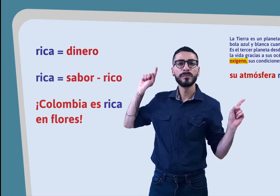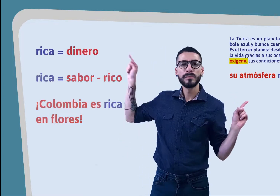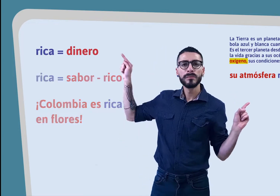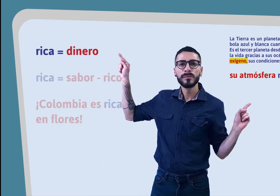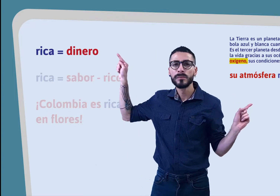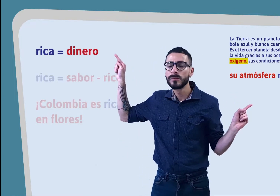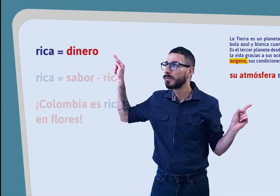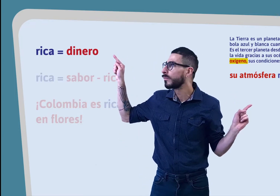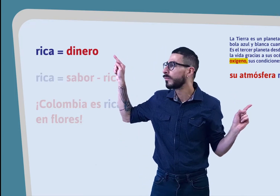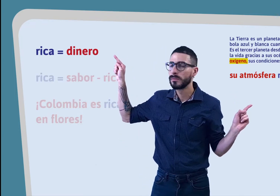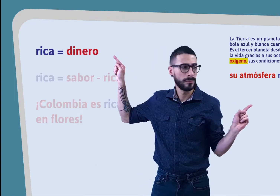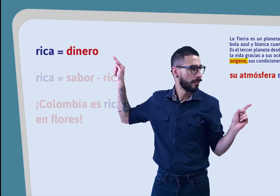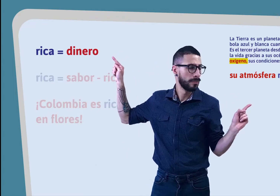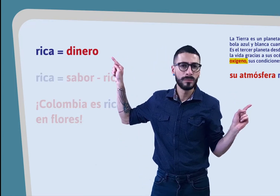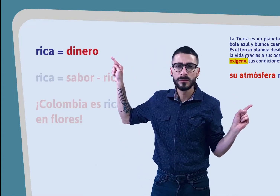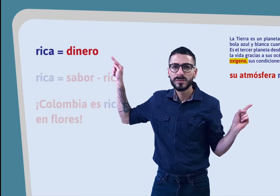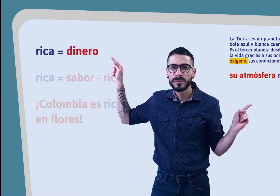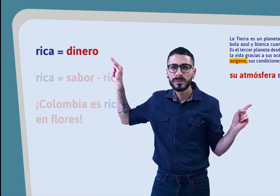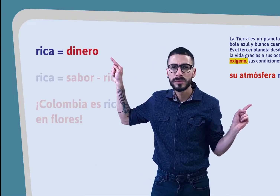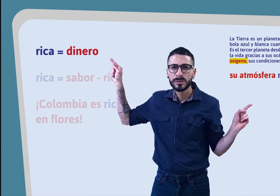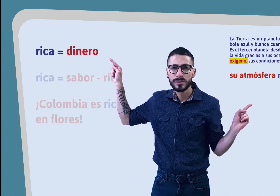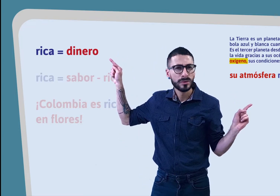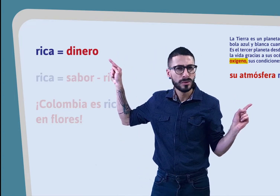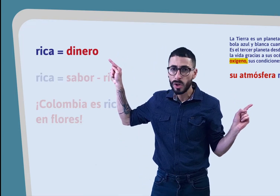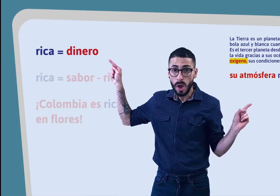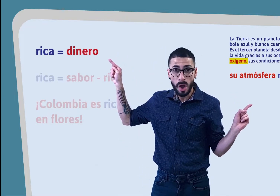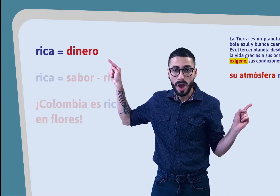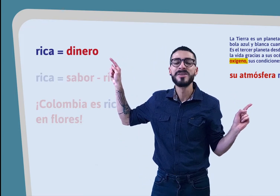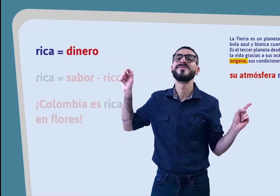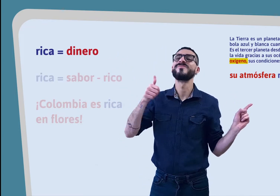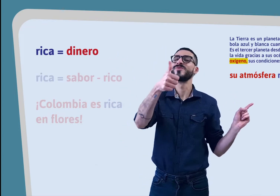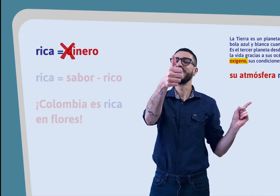Veamos la primera, ¿no? Muy bien.